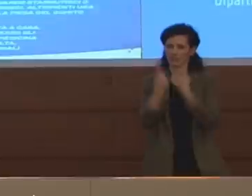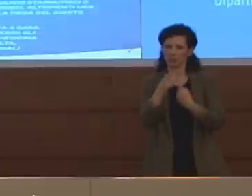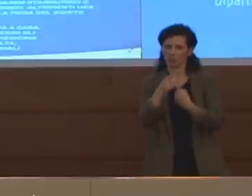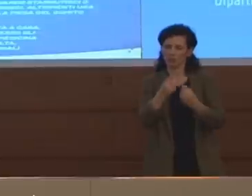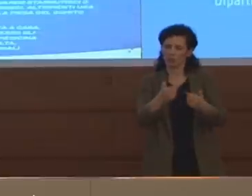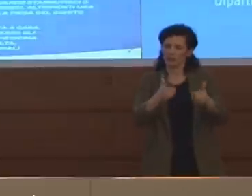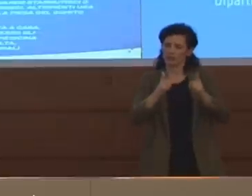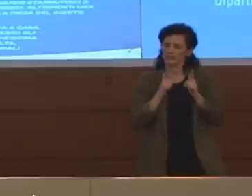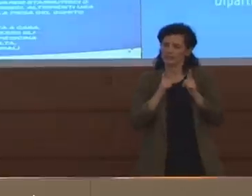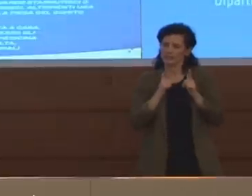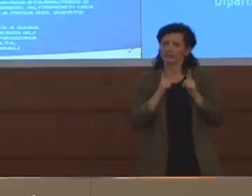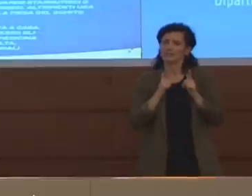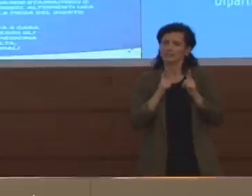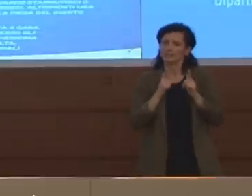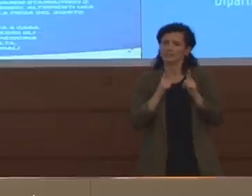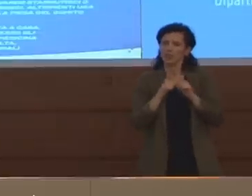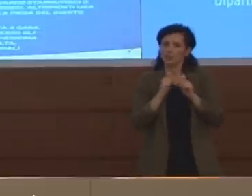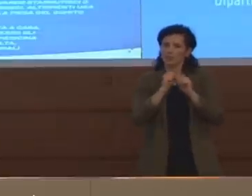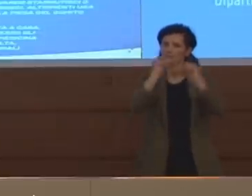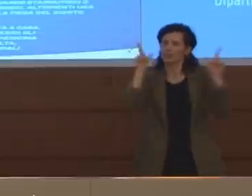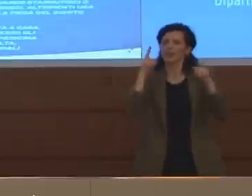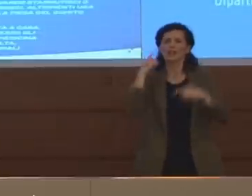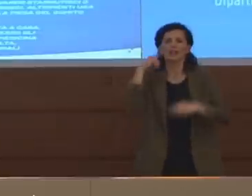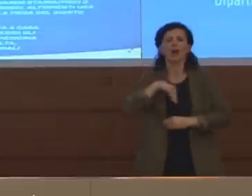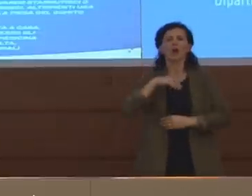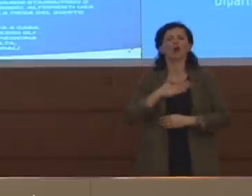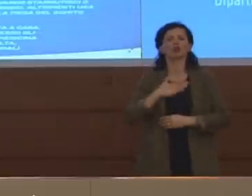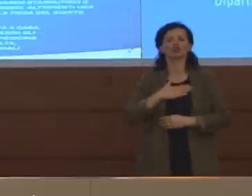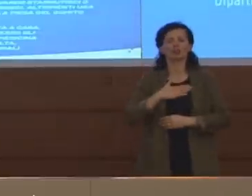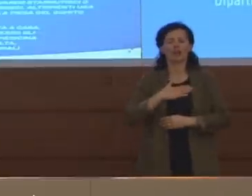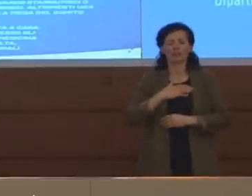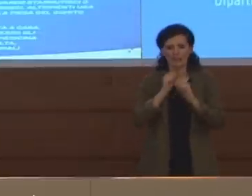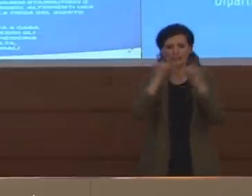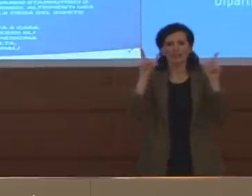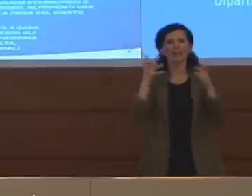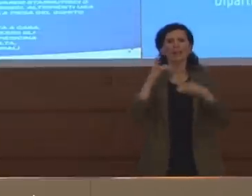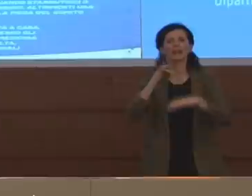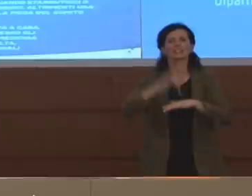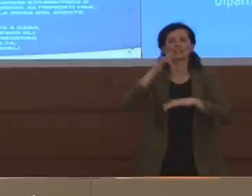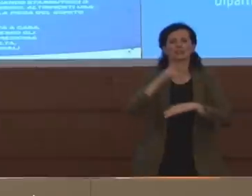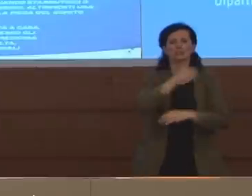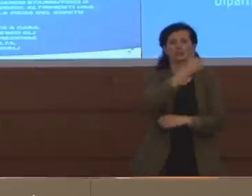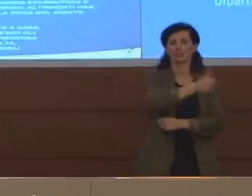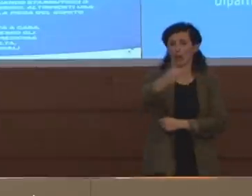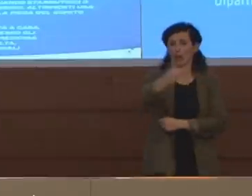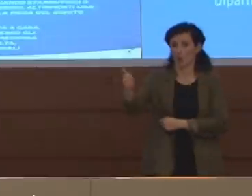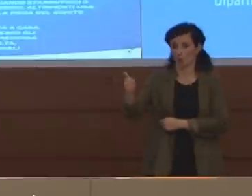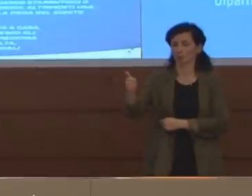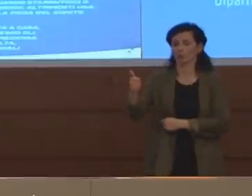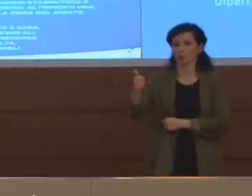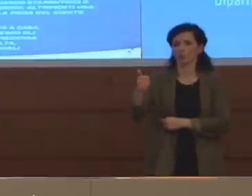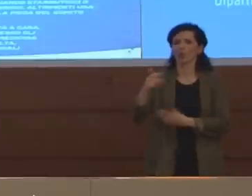coscienze e le nostre sensibilità e proprio per questo, poi, anche sollecitato